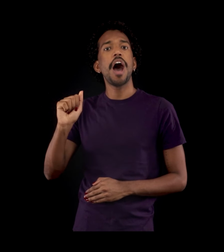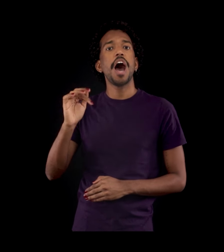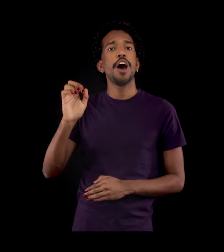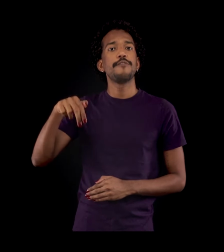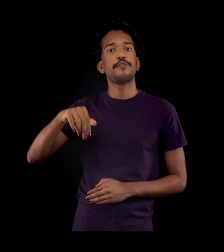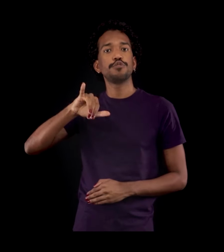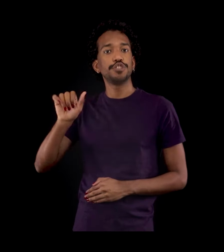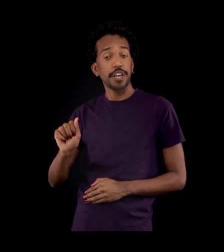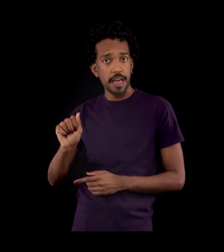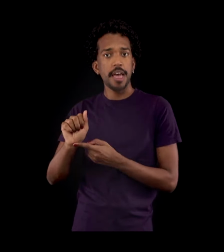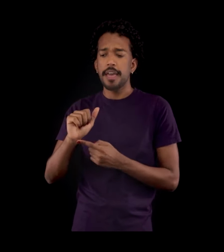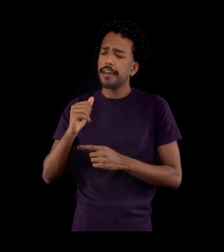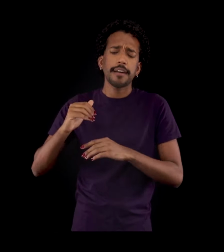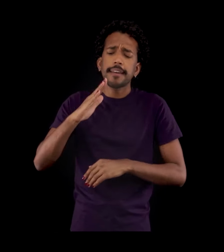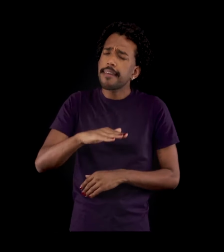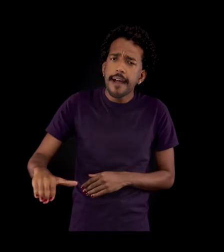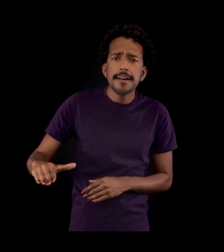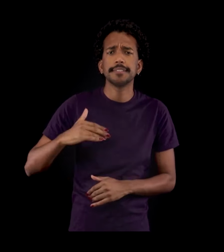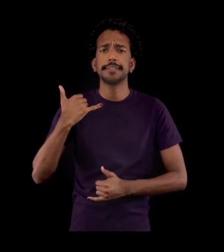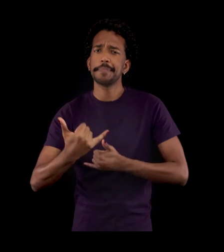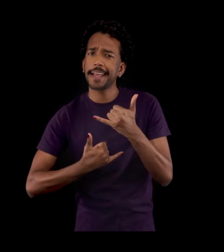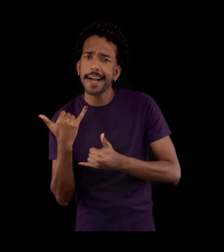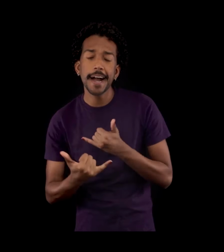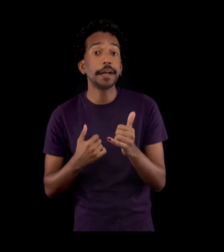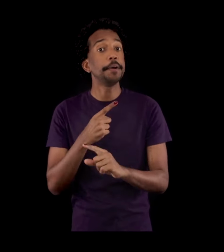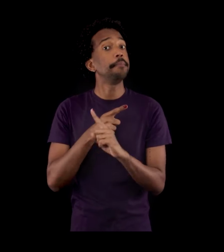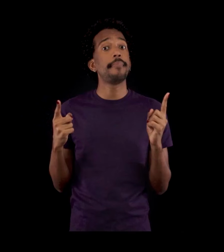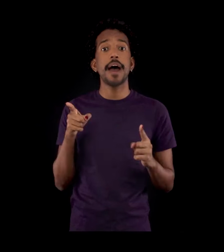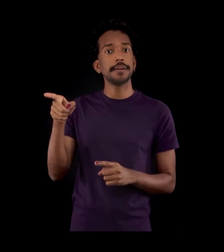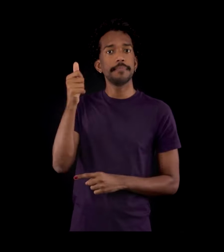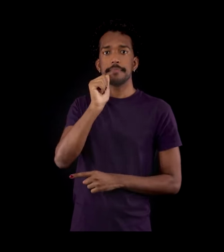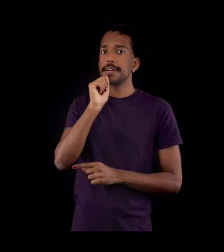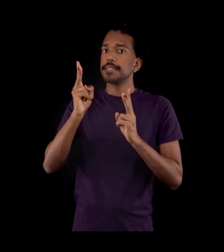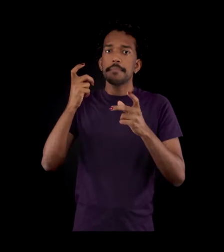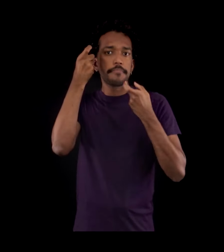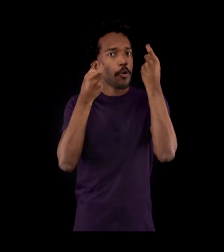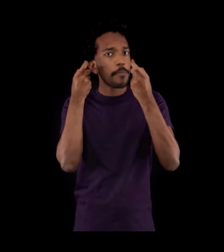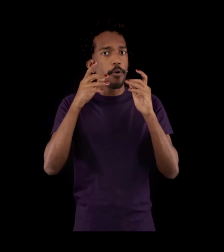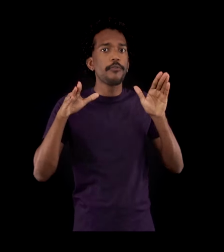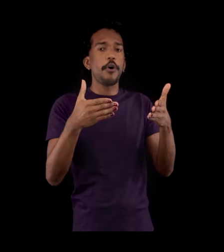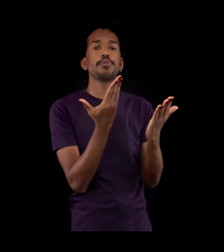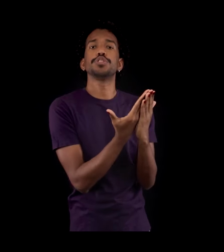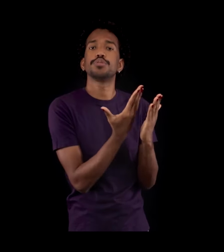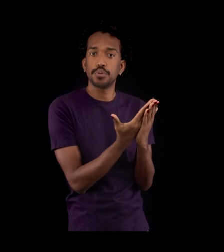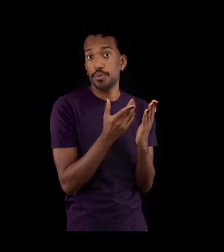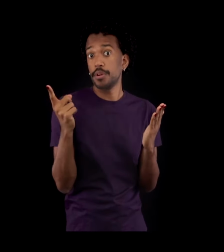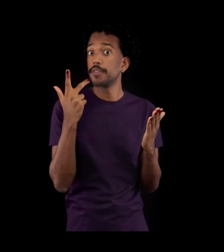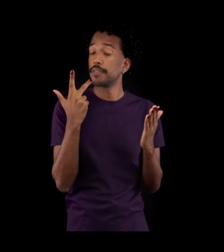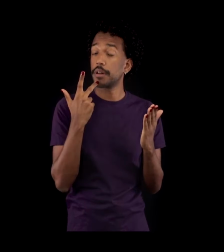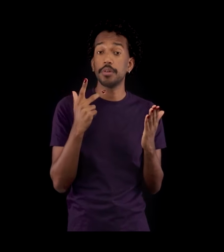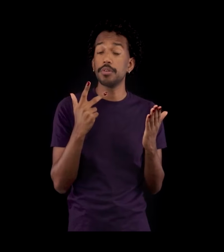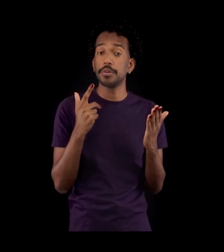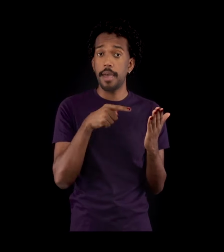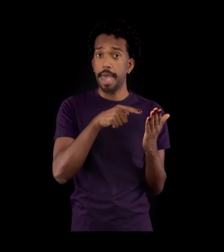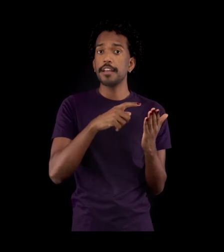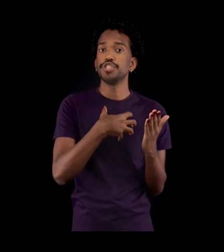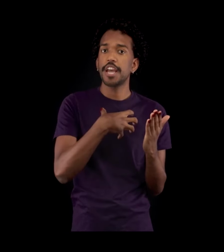Mas a minha mãe sempre teve uma preocupação do estudo, ela dizia que essa seria uma forma,